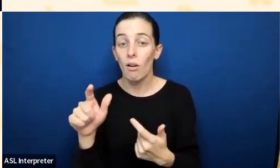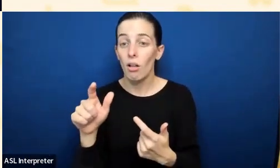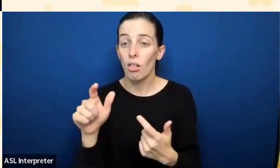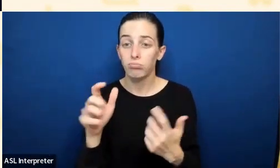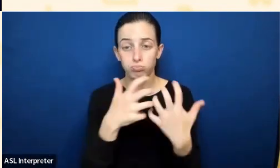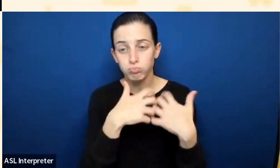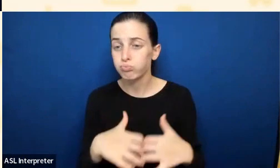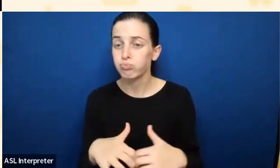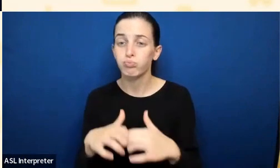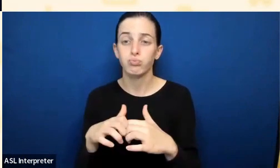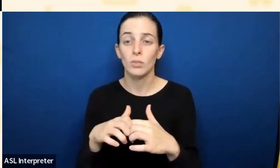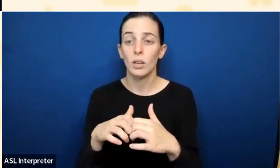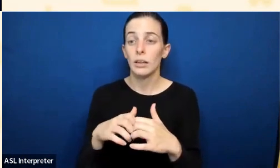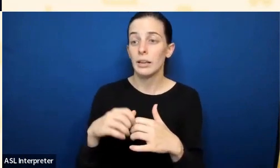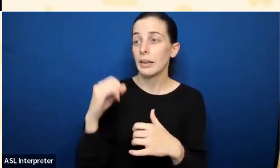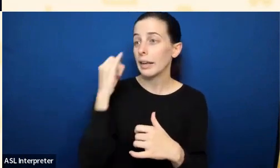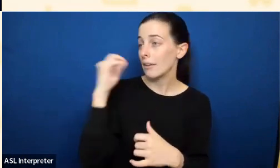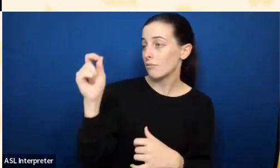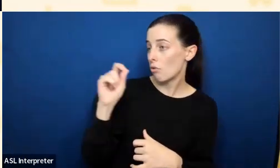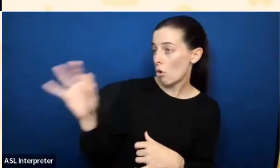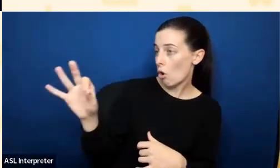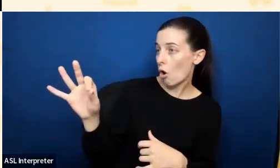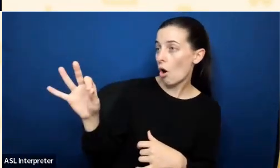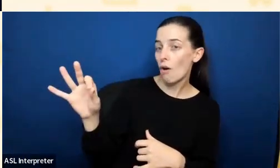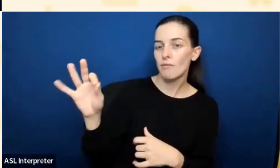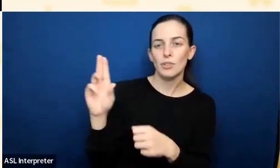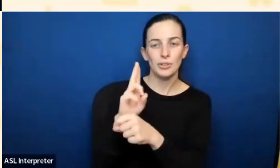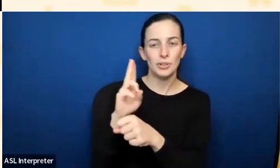cuando las animaciones están desactivadas y luego usar las consultas de medios